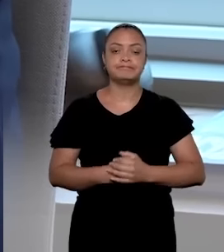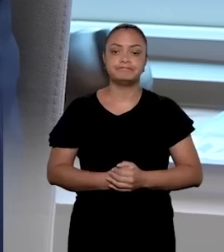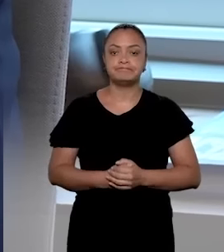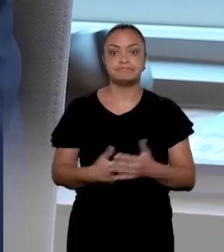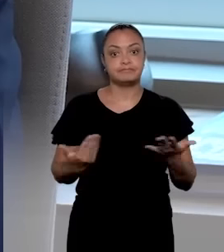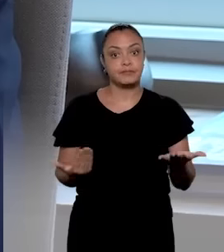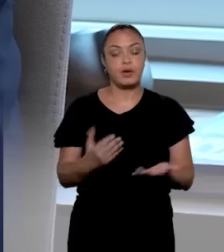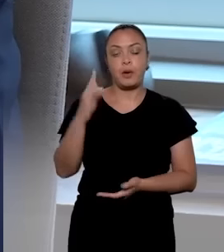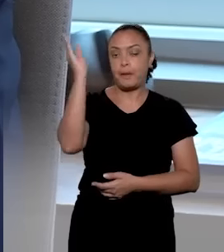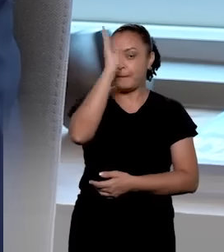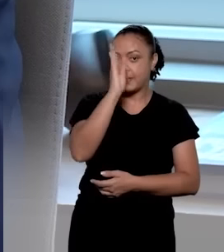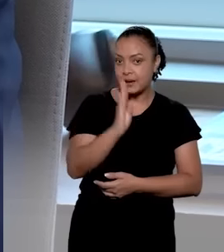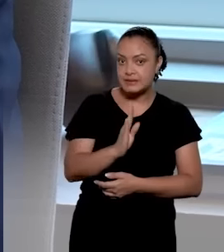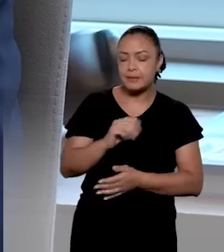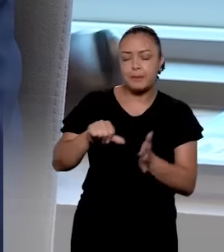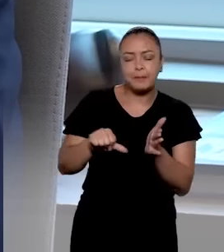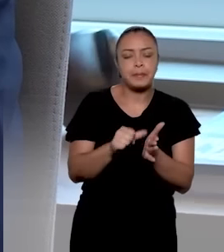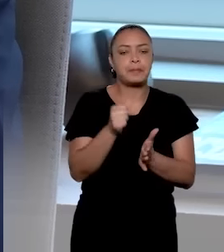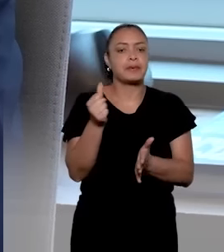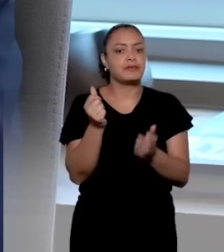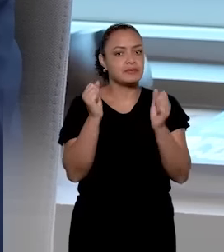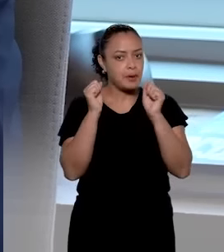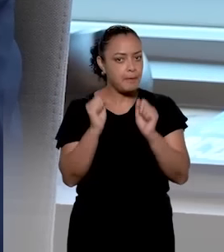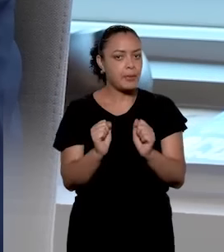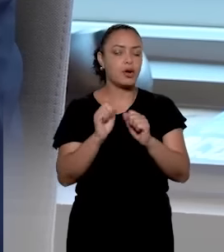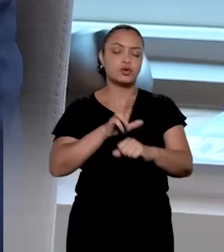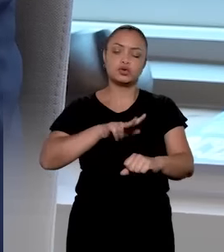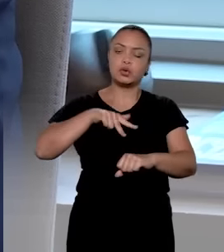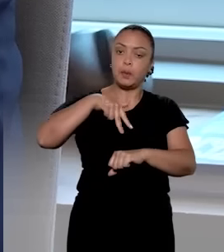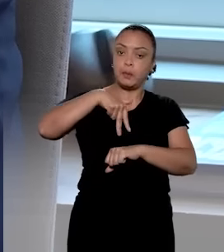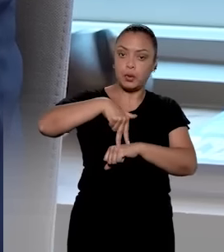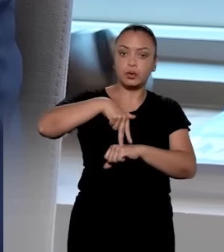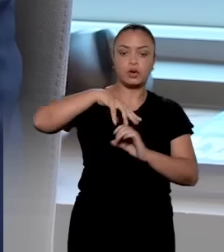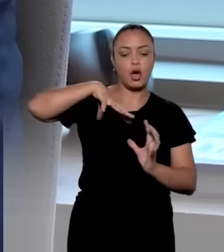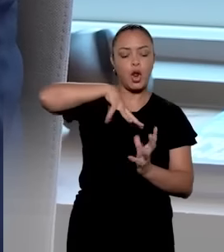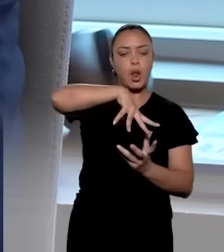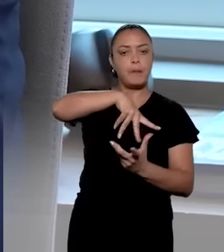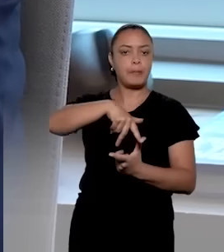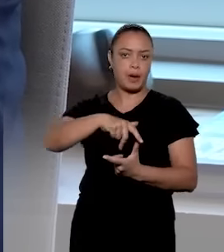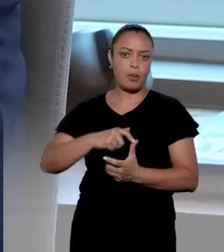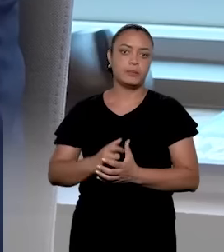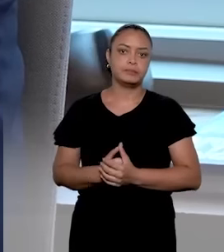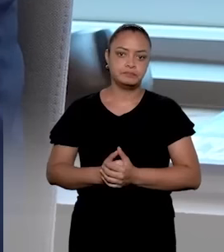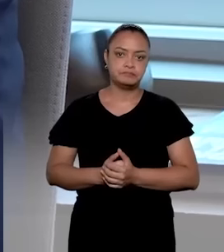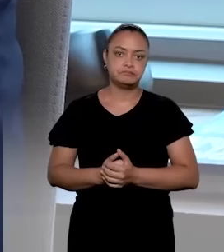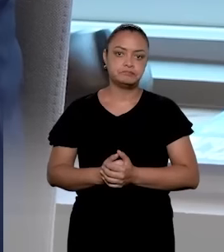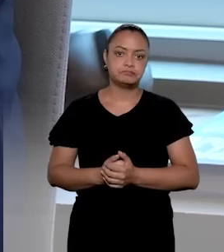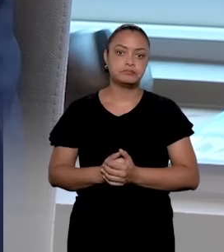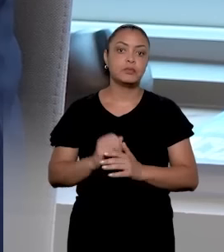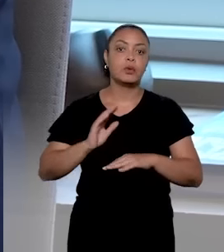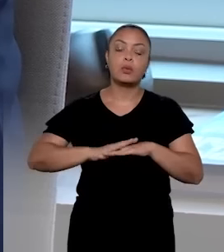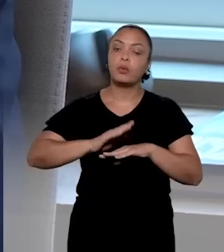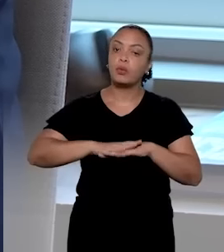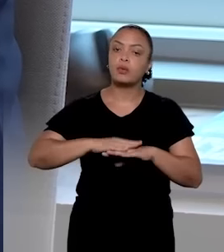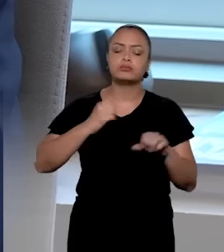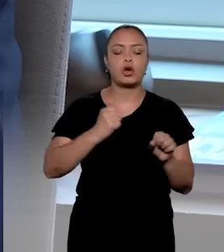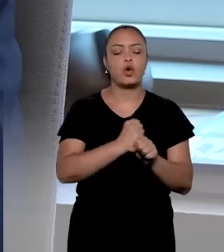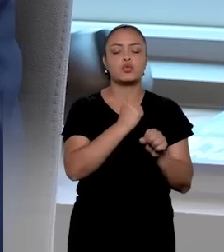inédita na nossa história toda, de assumir um protagonismo global, como grande construtor de